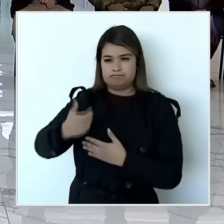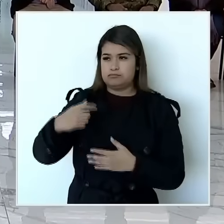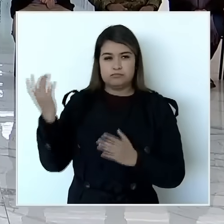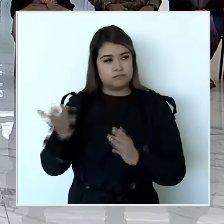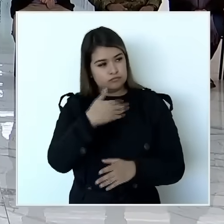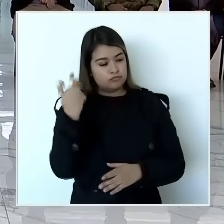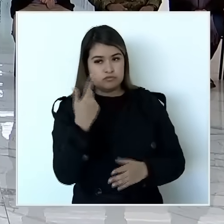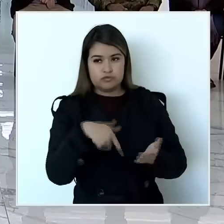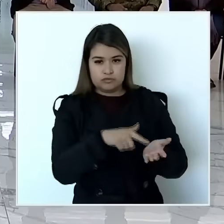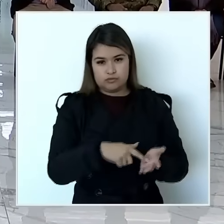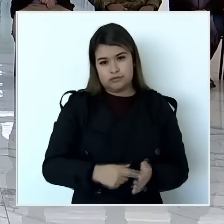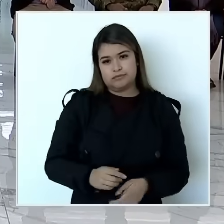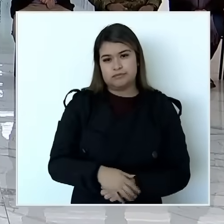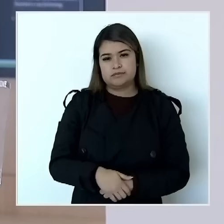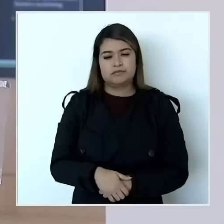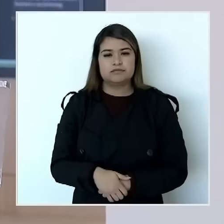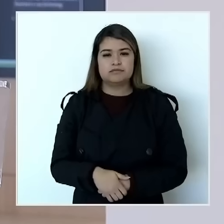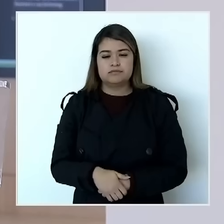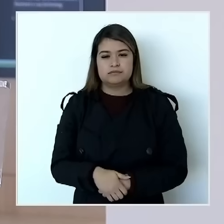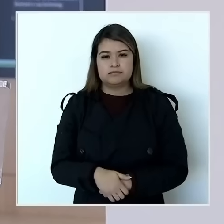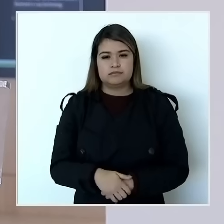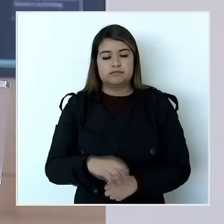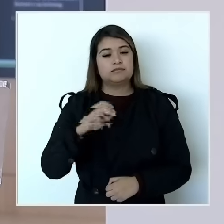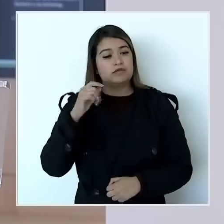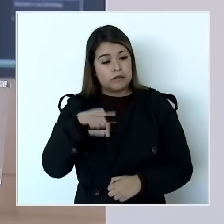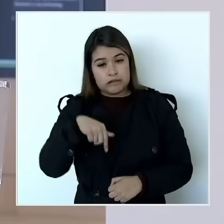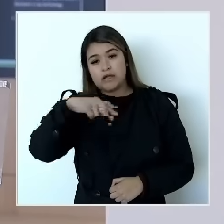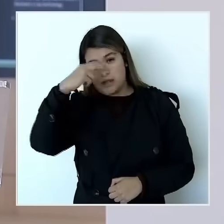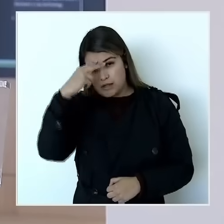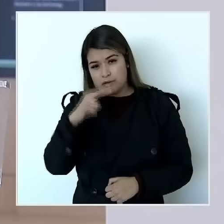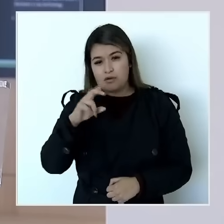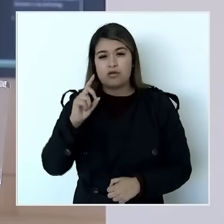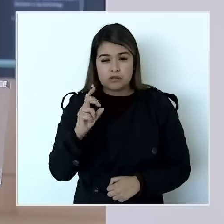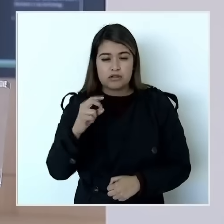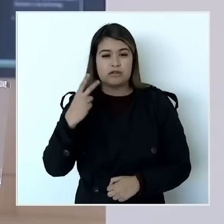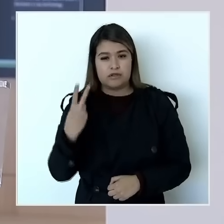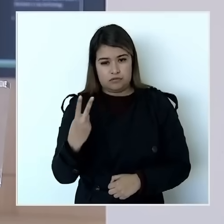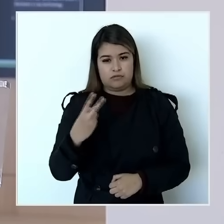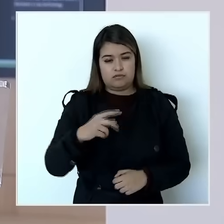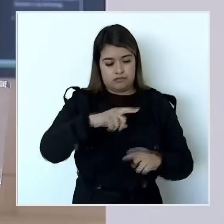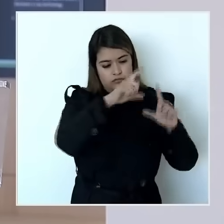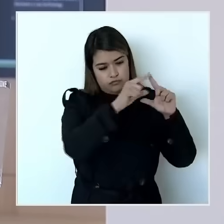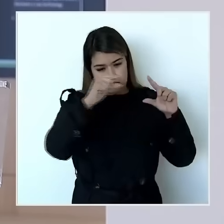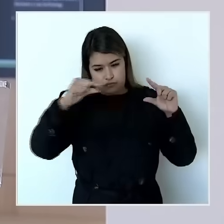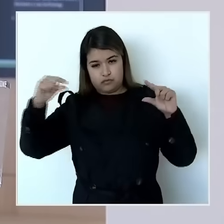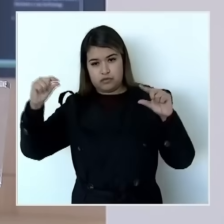Paralelamente, las 32 aduanas que administra el personal militar de la Secretaría de la Defensa